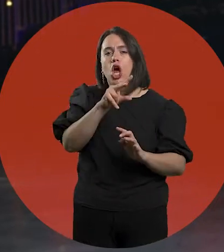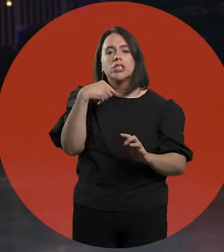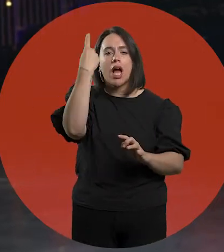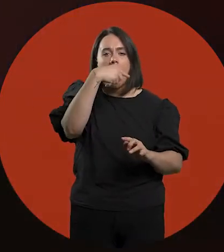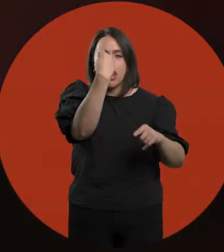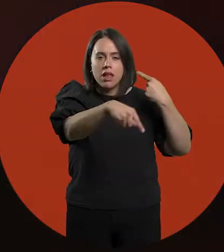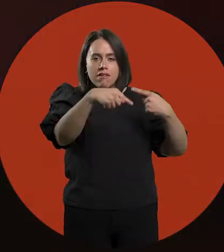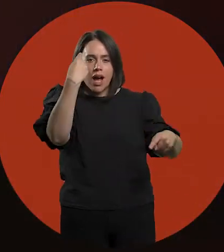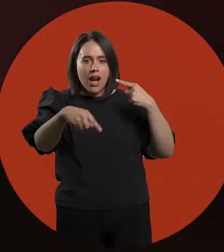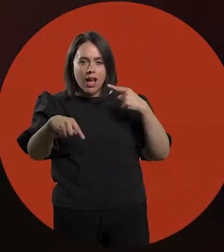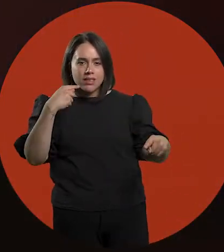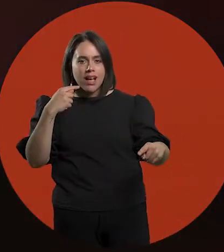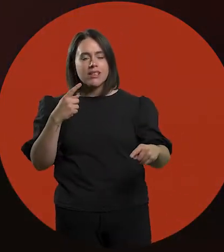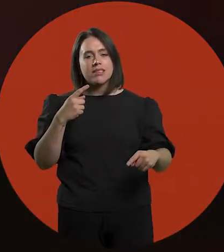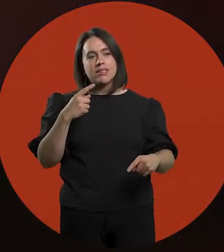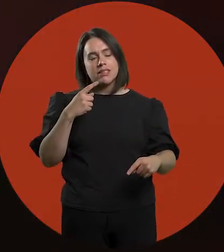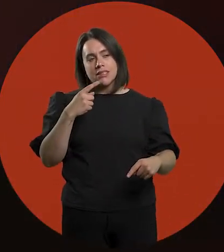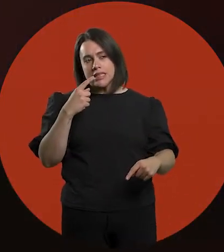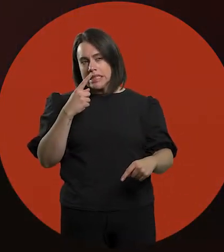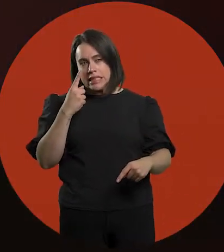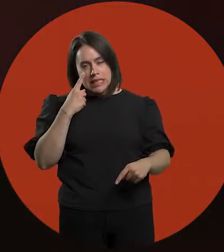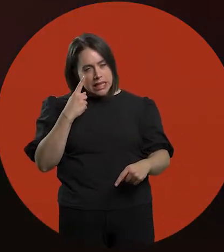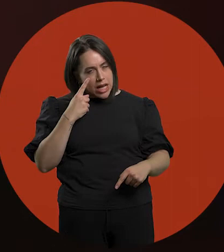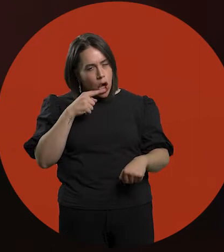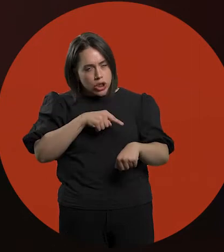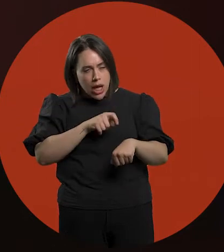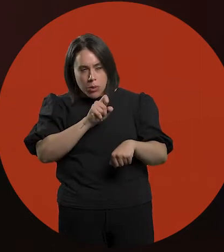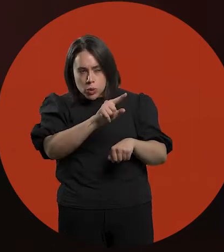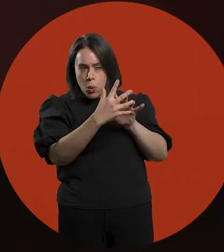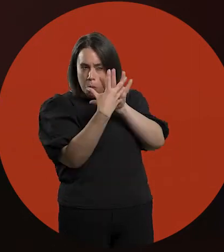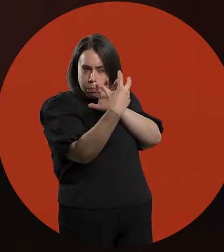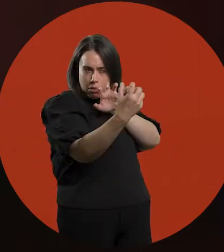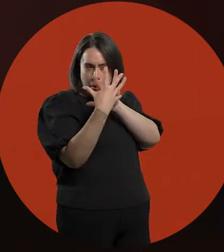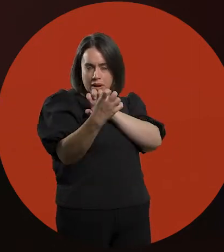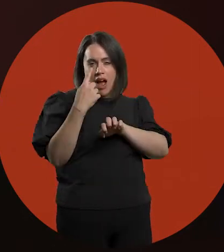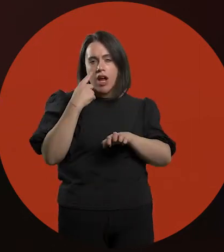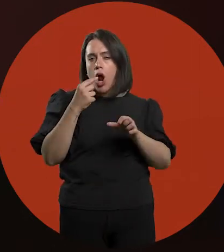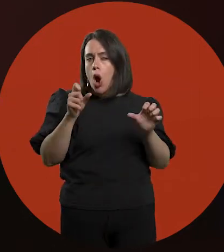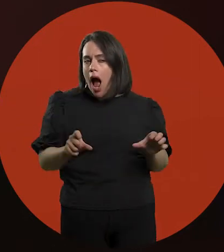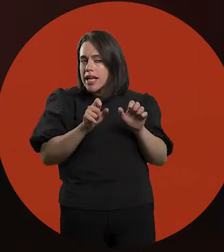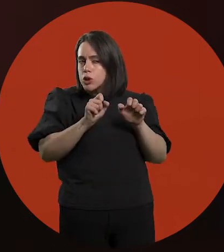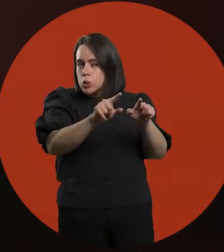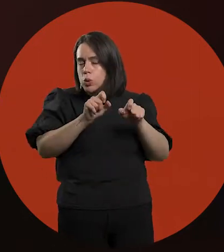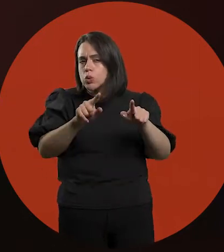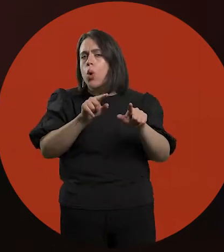que tenés que tener tiempo conociéndolos para saber cómo evalúan, cómo manejan sus clases.